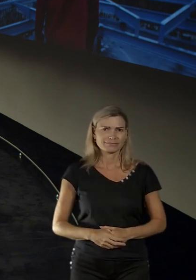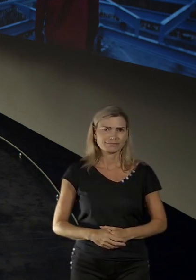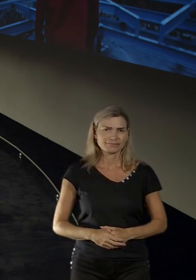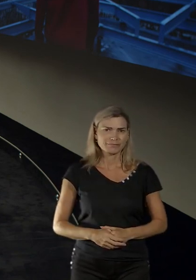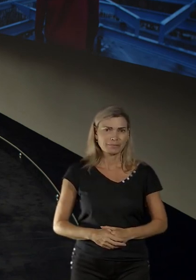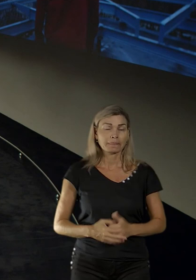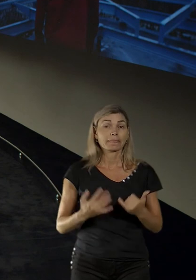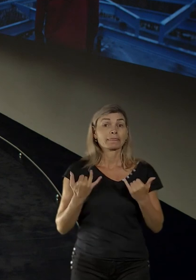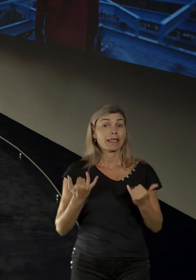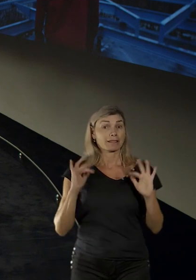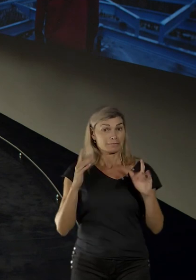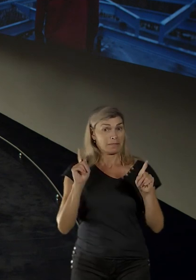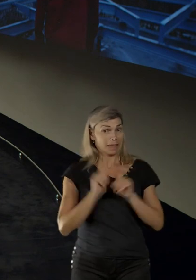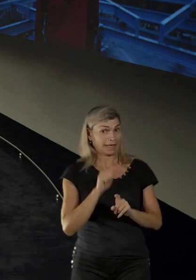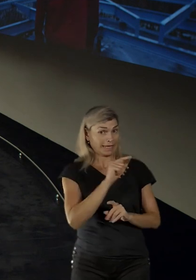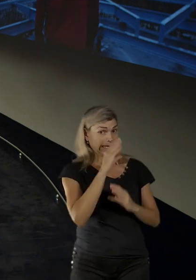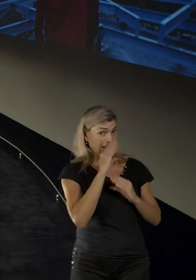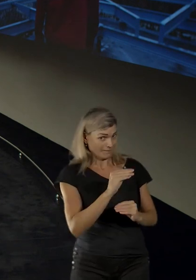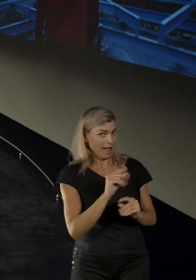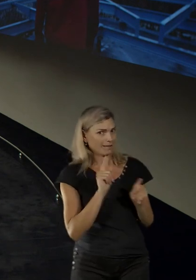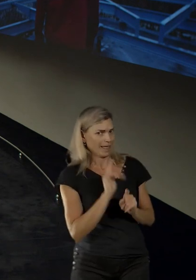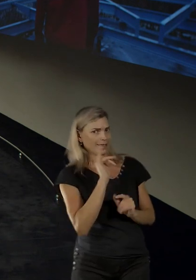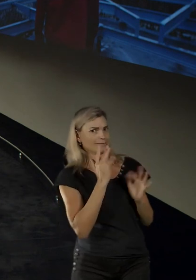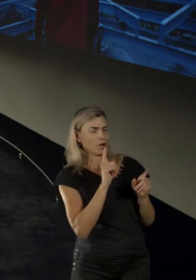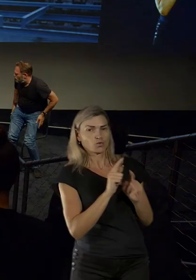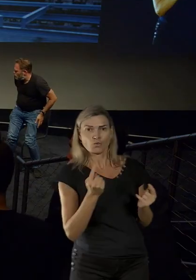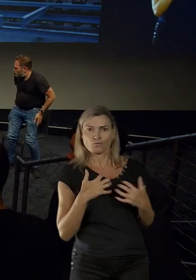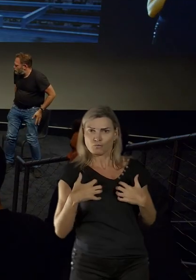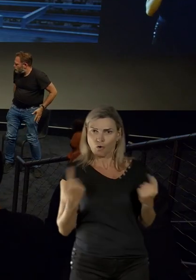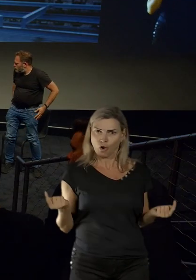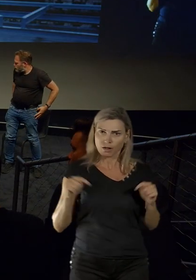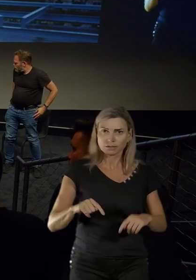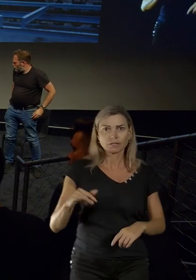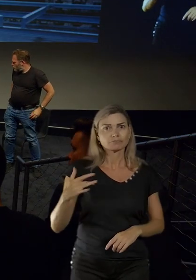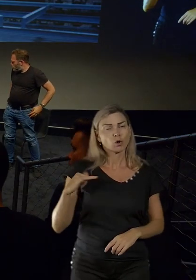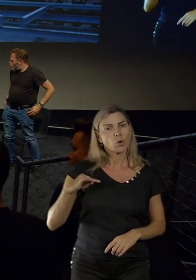Patří ten potlesk i vám, protože to, že jste přišli, znamená, že se zajímáte o rozvoj města. Že jste přispěli k tomu i těmi dotazy.